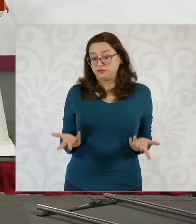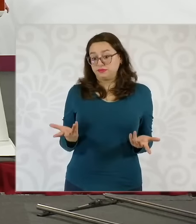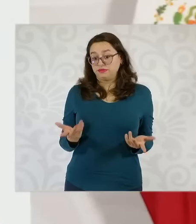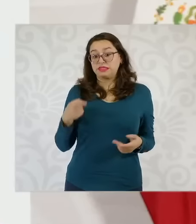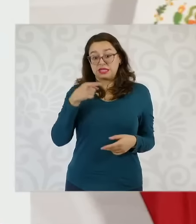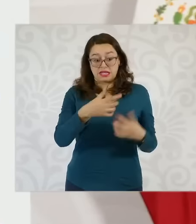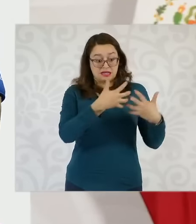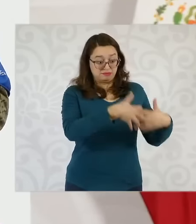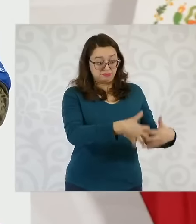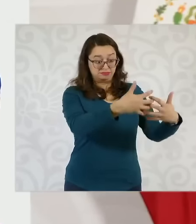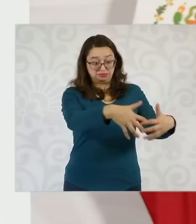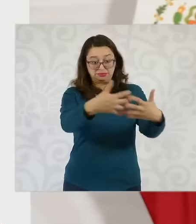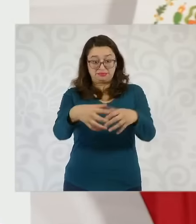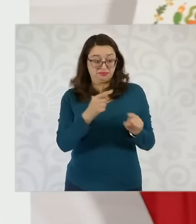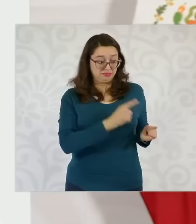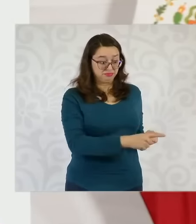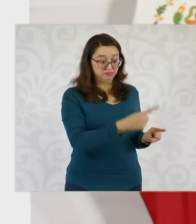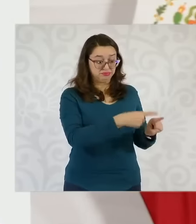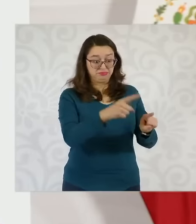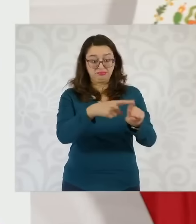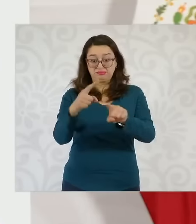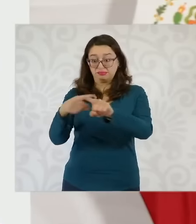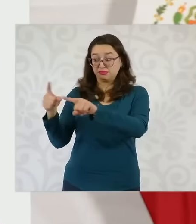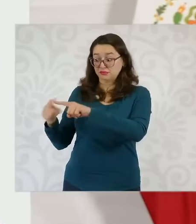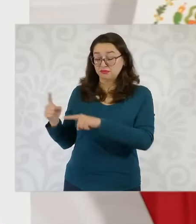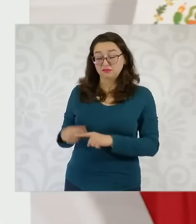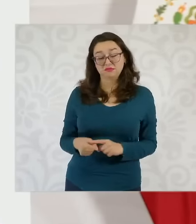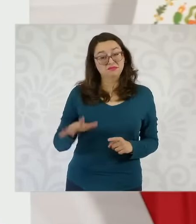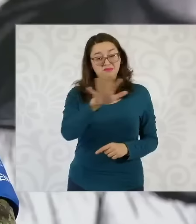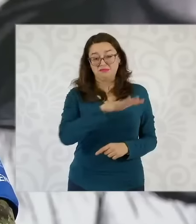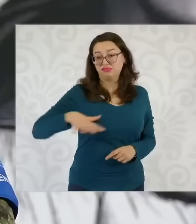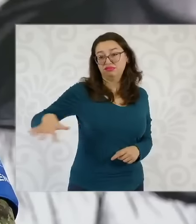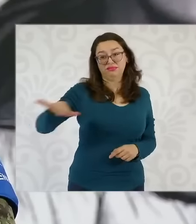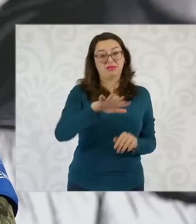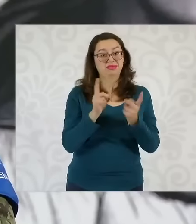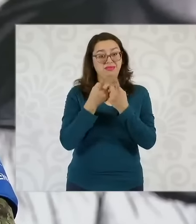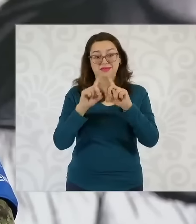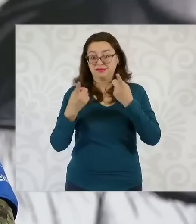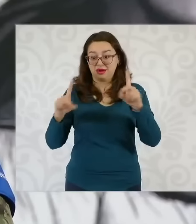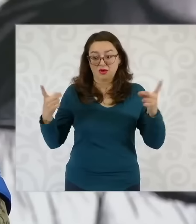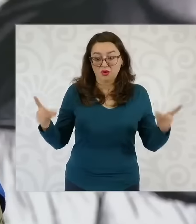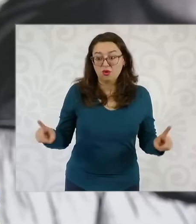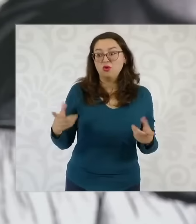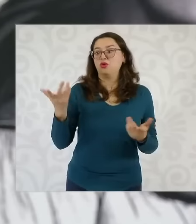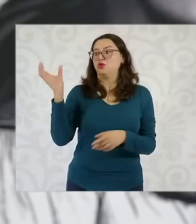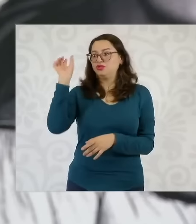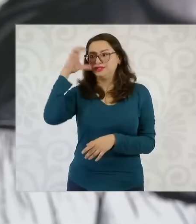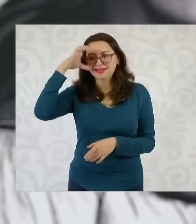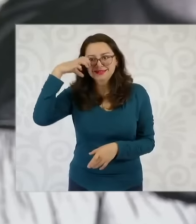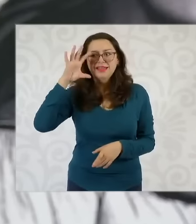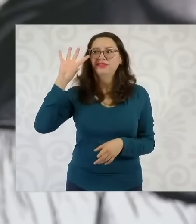permiten el desarrollo y el bienestar de la ciencia y tecnología en la región